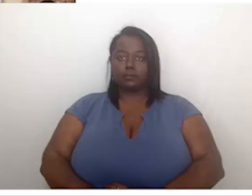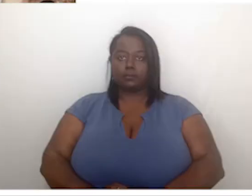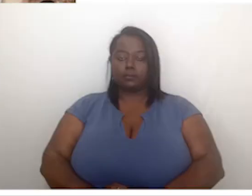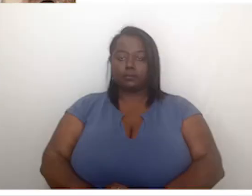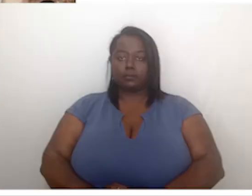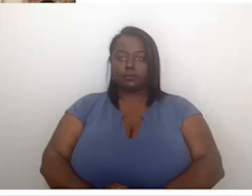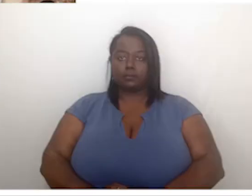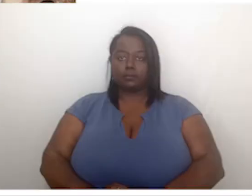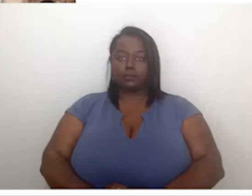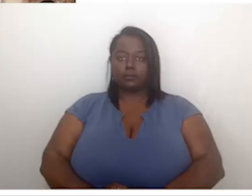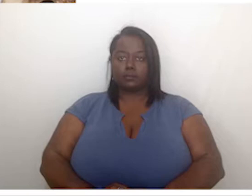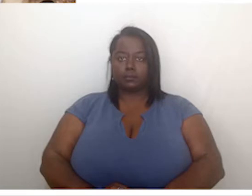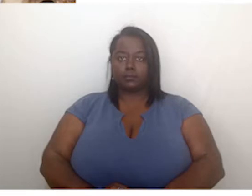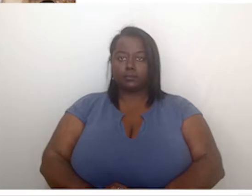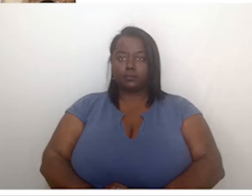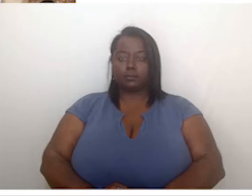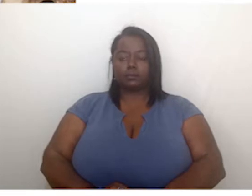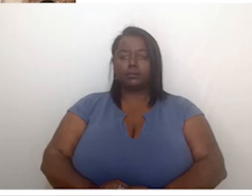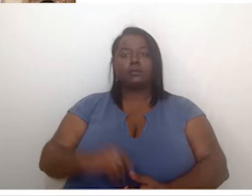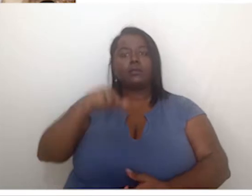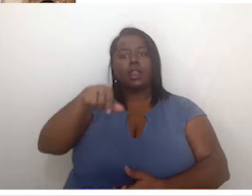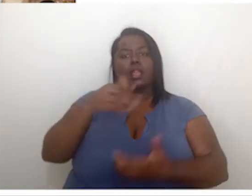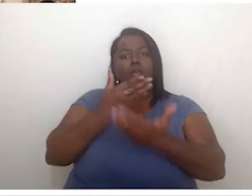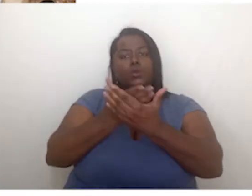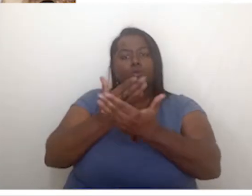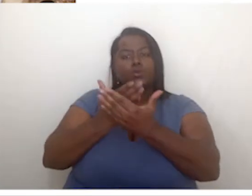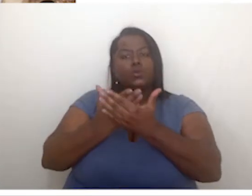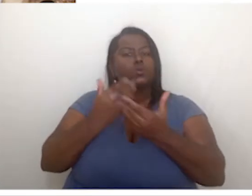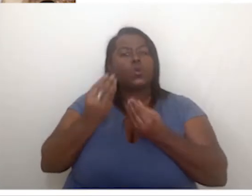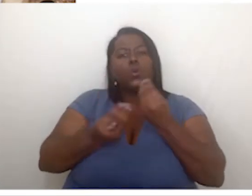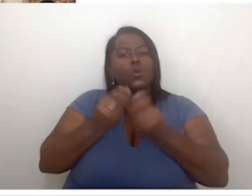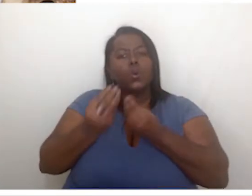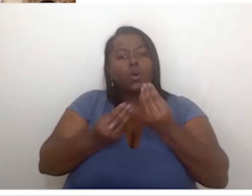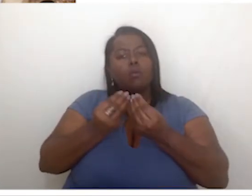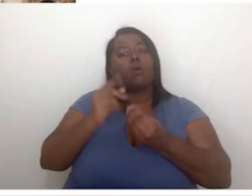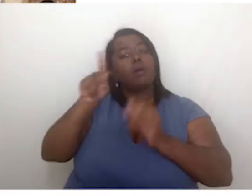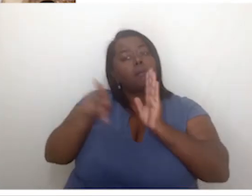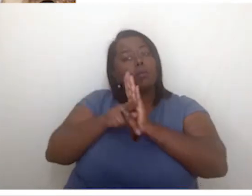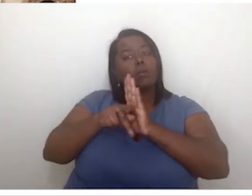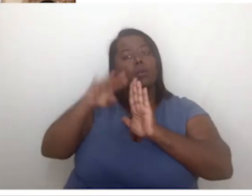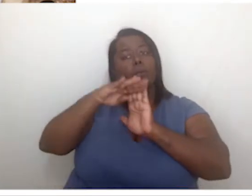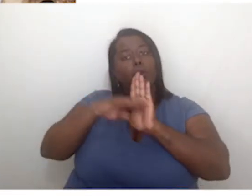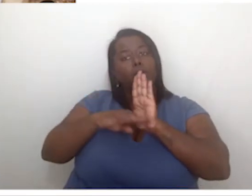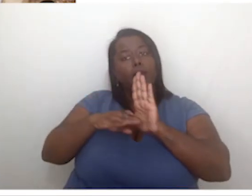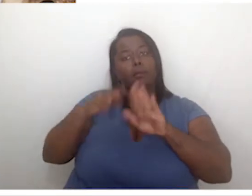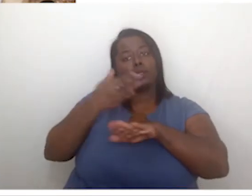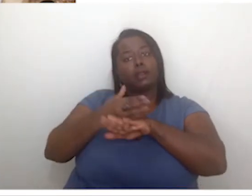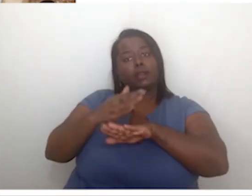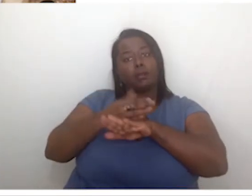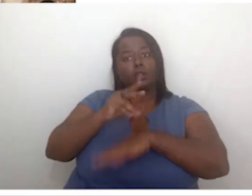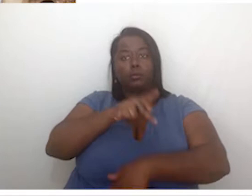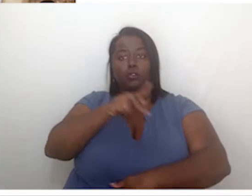El contexto del estudio es un programa de entrenamiento de profesores que Haaga-Helia, en Finlandia, ofrece.